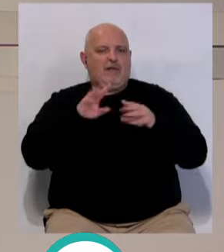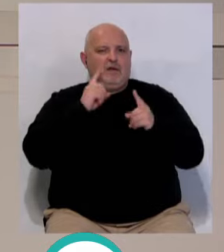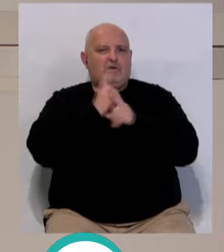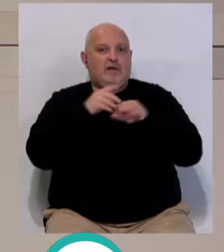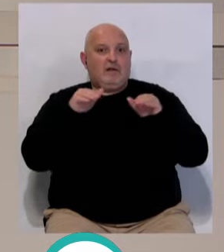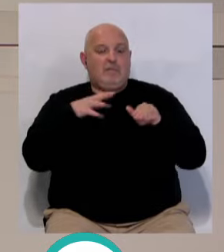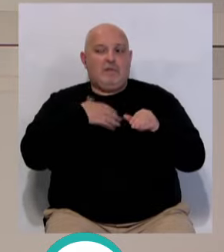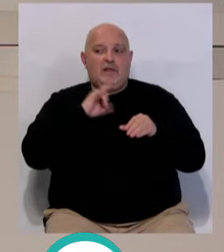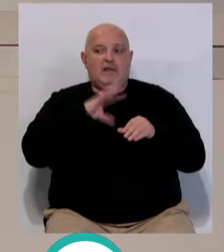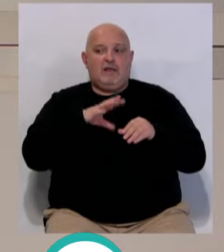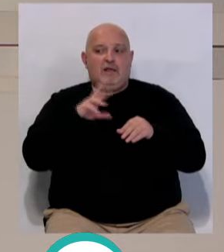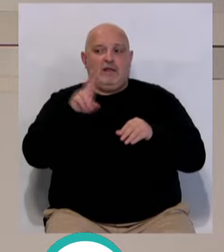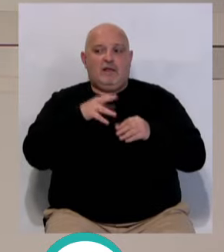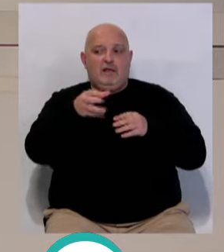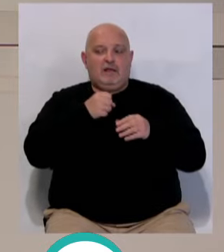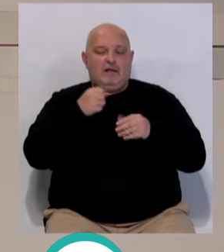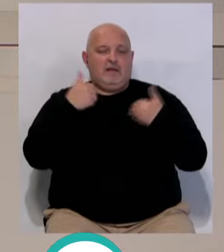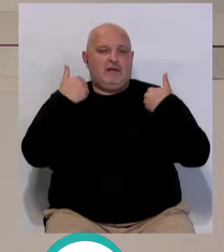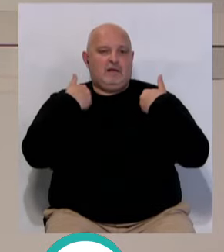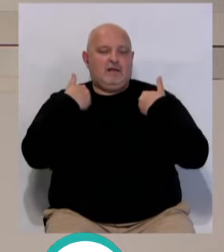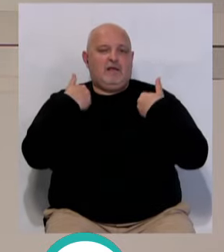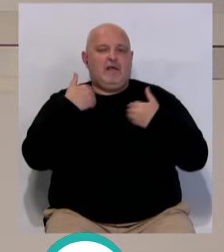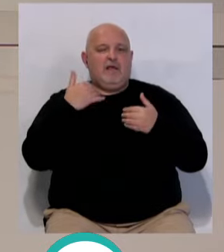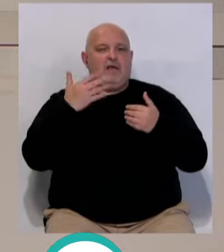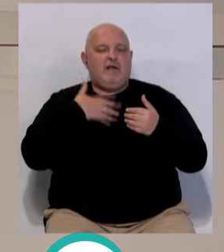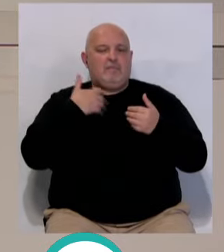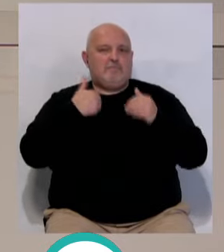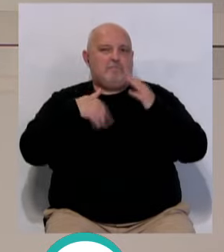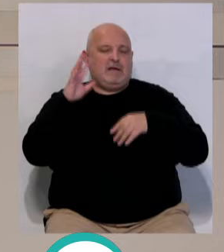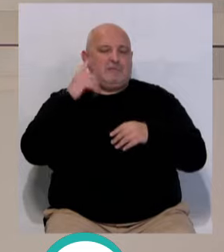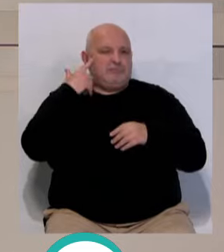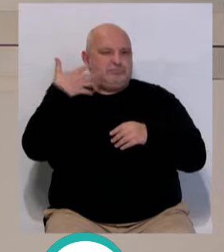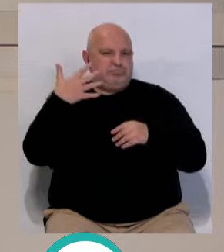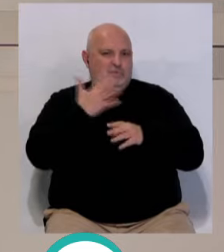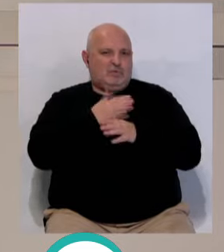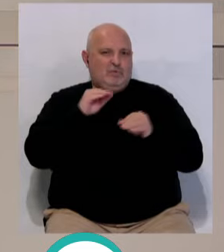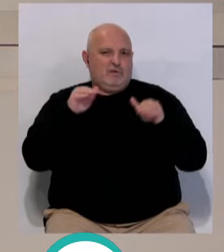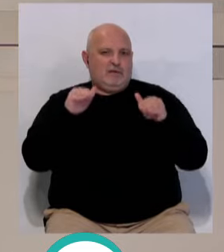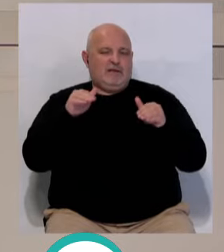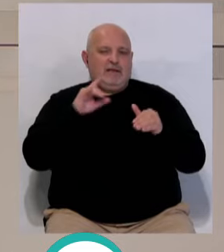que podría recuperar al Principito al futbolista más determinante del equipo del Cholo simeone